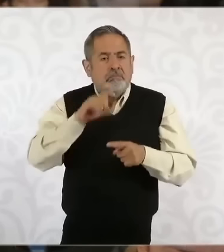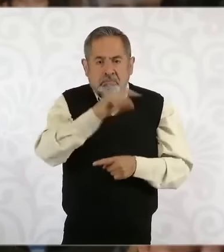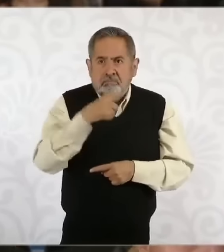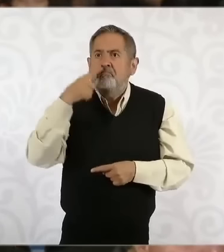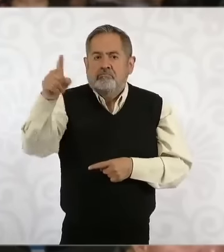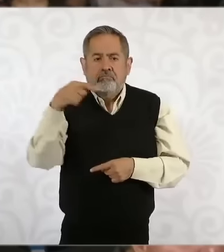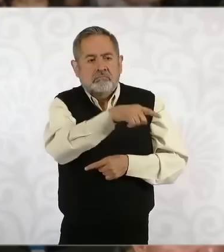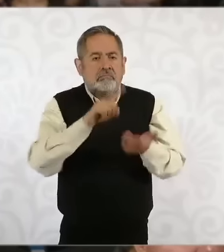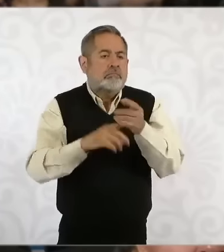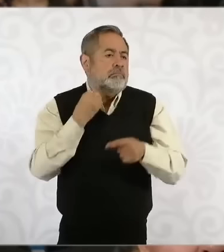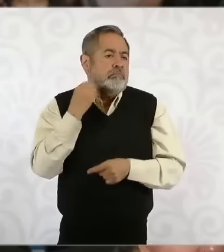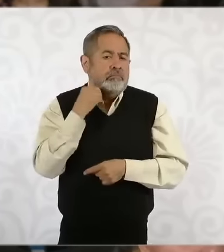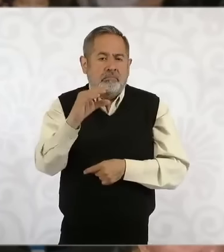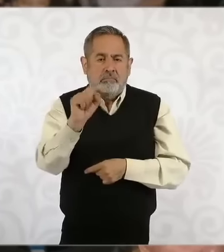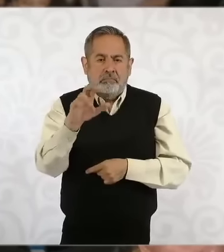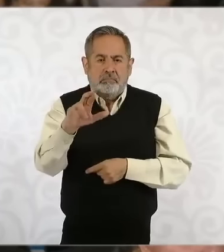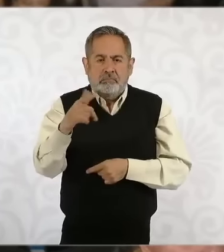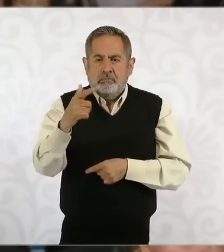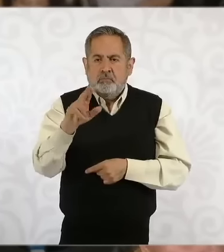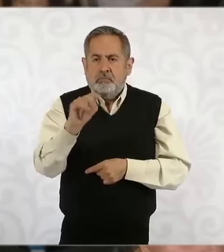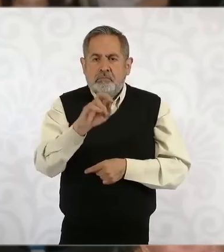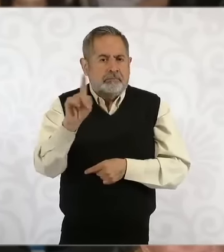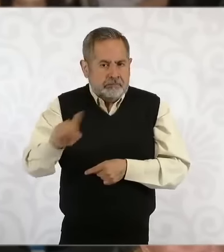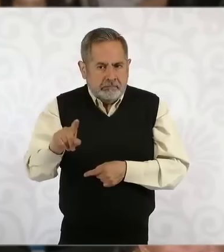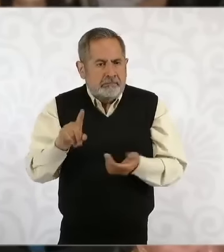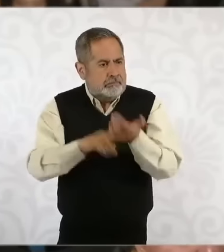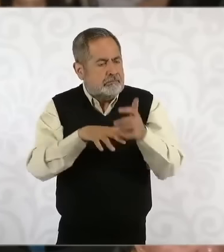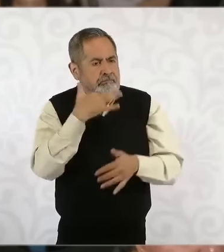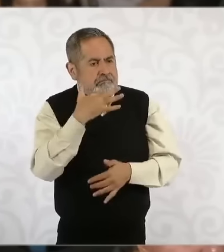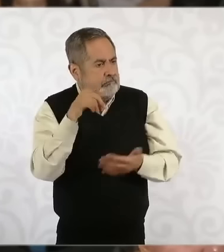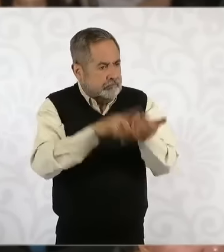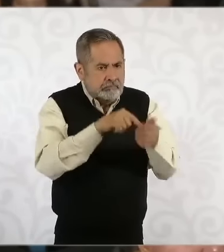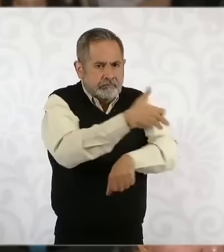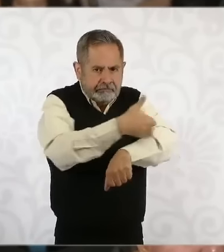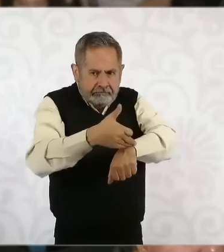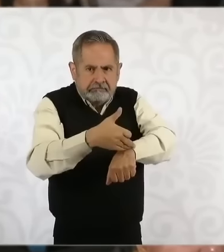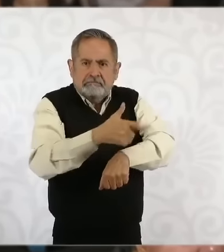abogado César Gutiérrez Priego sobre las presuntas relaciones de la familia de la ex primera dama